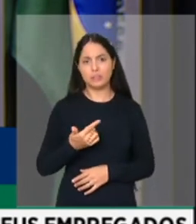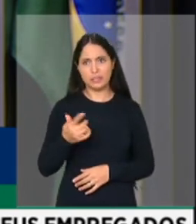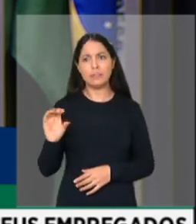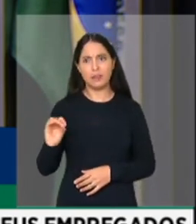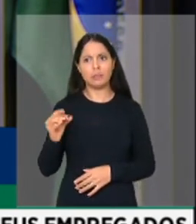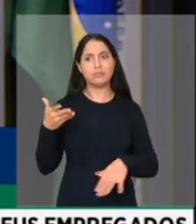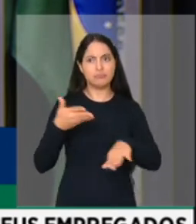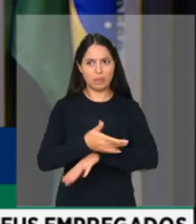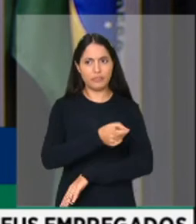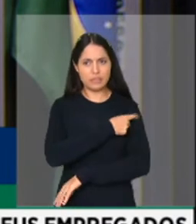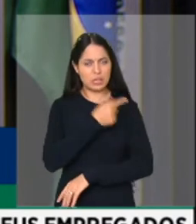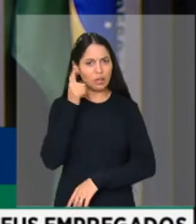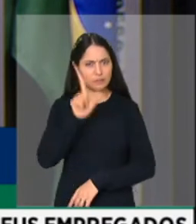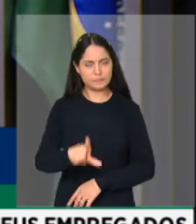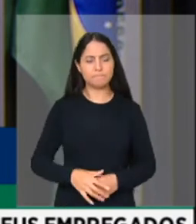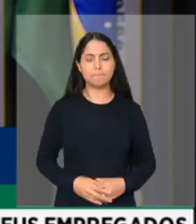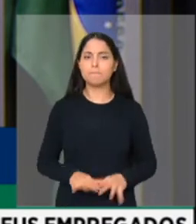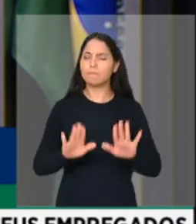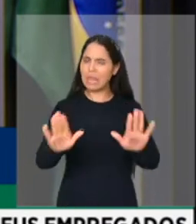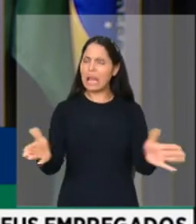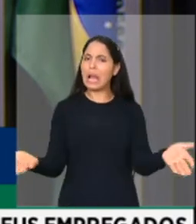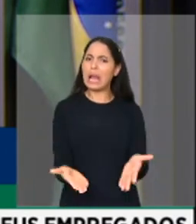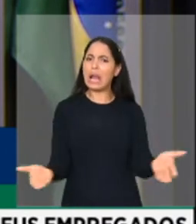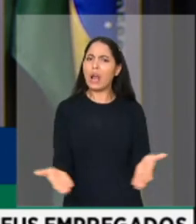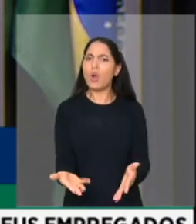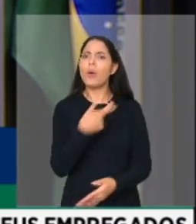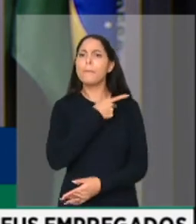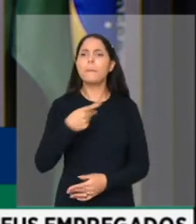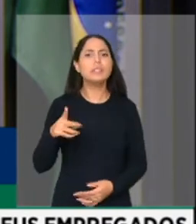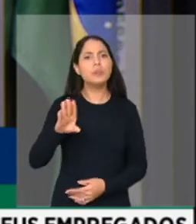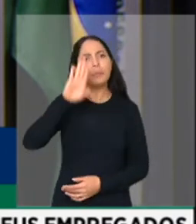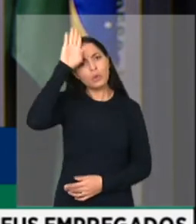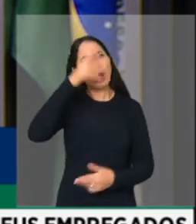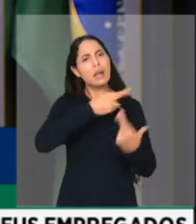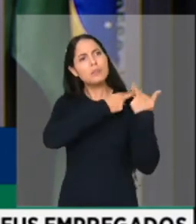VACINA. MAS, AGORA, É HORA DO PRESIDENTE ASSUMIR AS SUAS RESPONSABILIDADES. CHEGA E